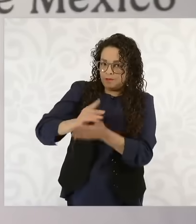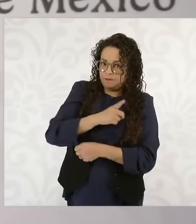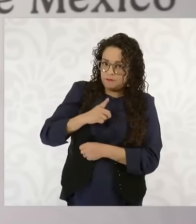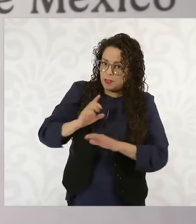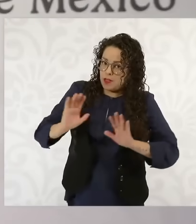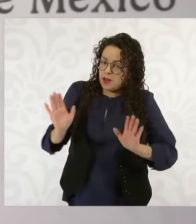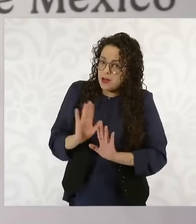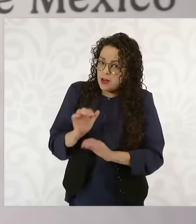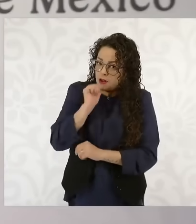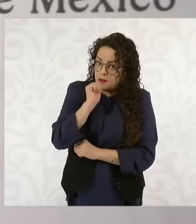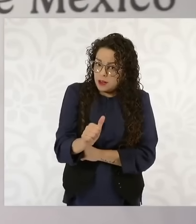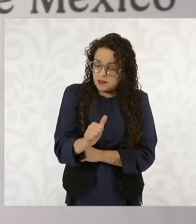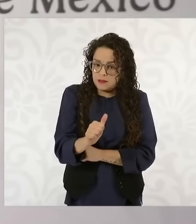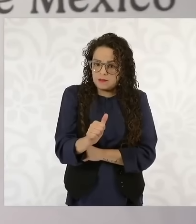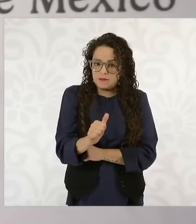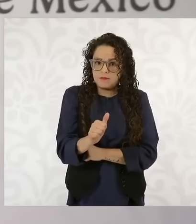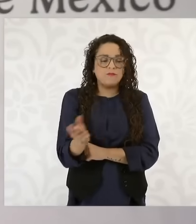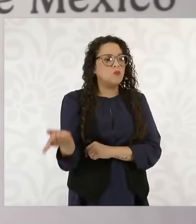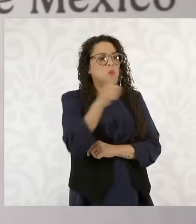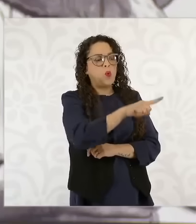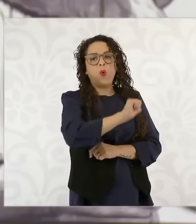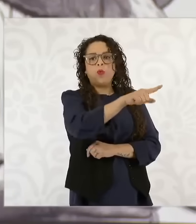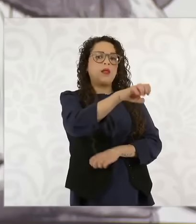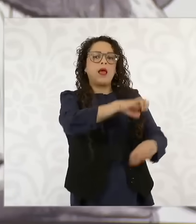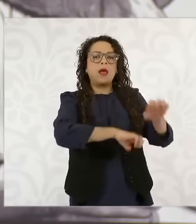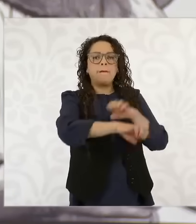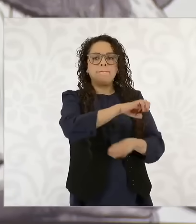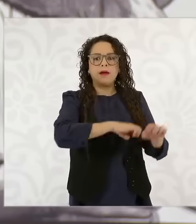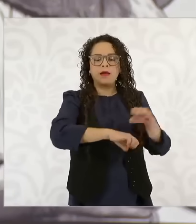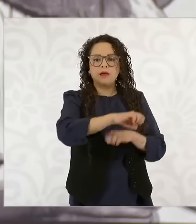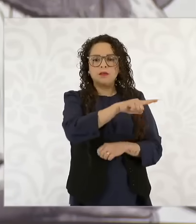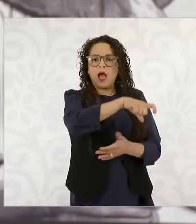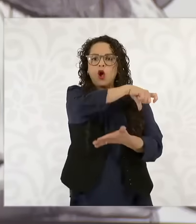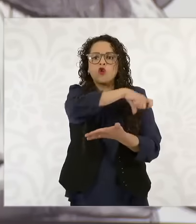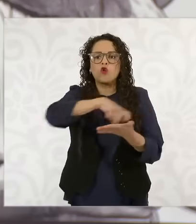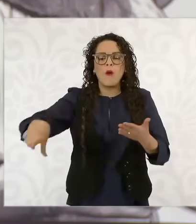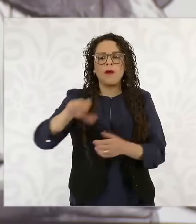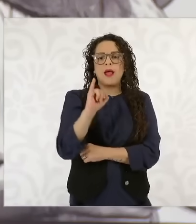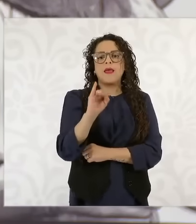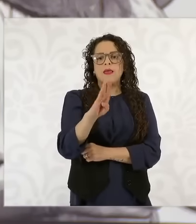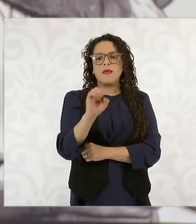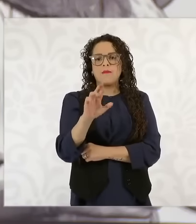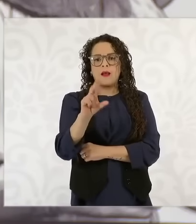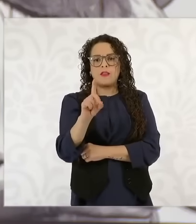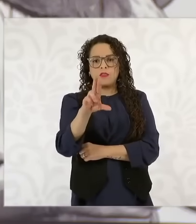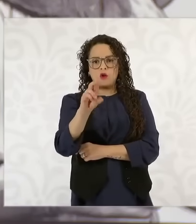que compra los activos de Iberdrola. Dice, "Yo entro, compro los activos de Iberdrola